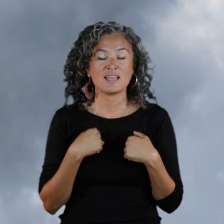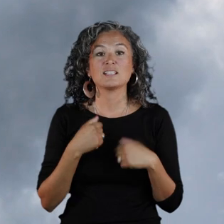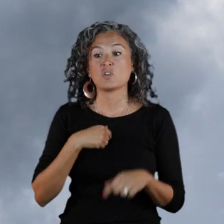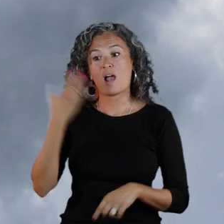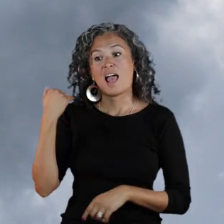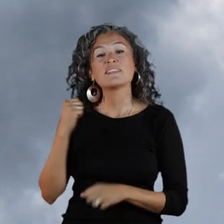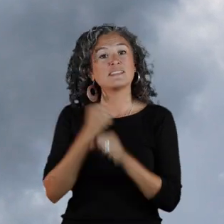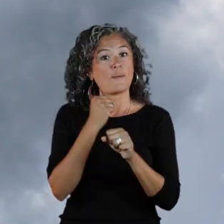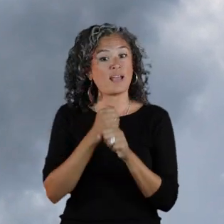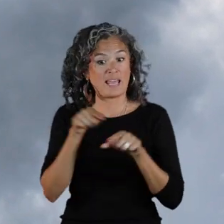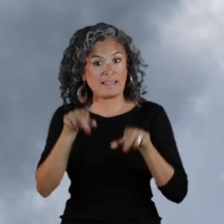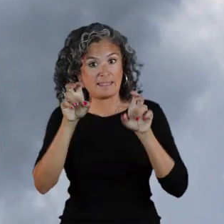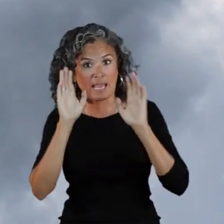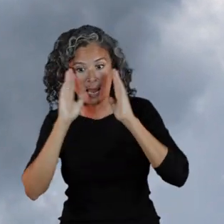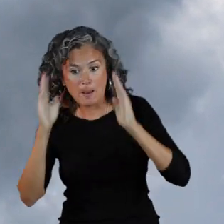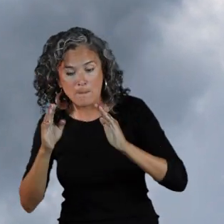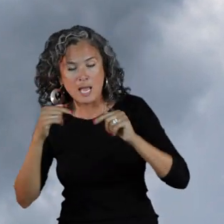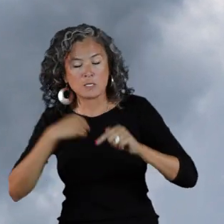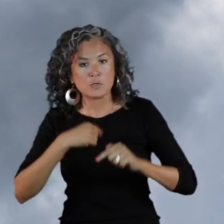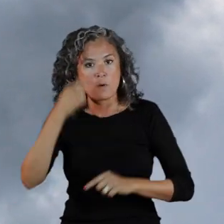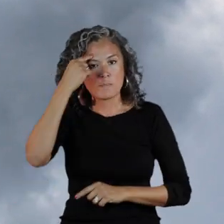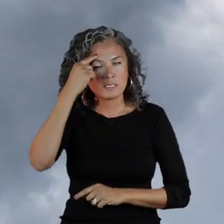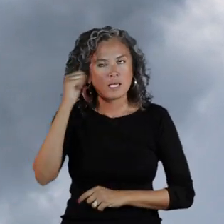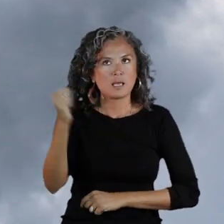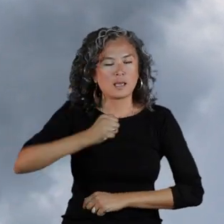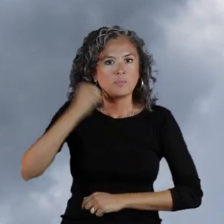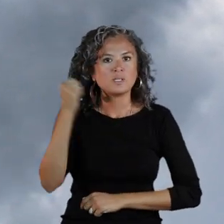Cuando yo comencé a trabajar en el área de la violencia hacia las mujeres, fue muy